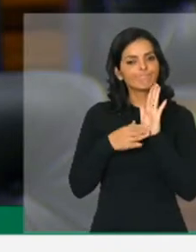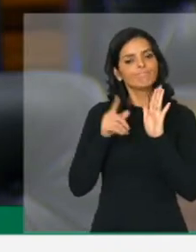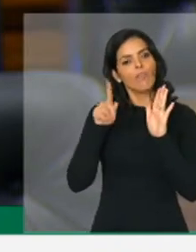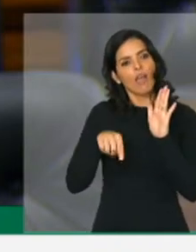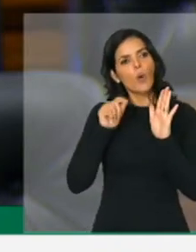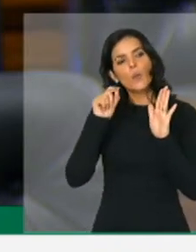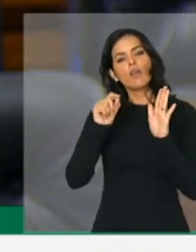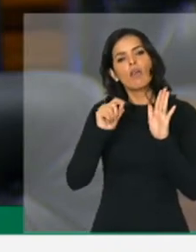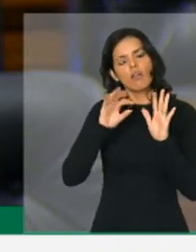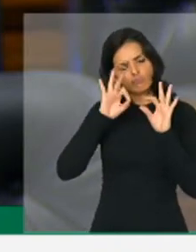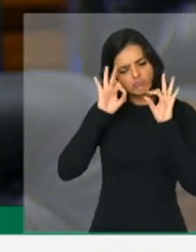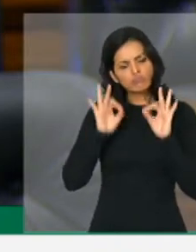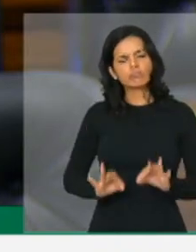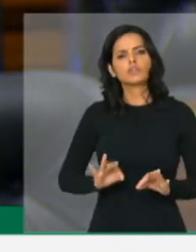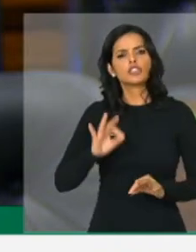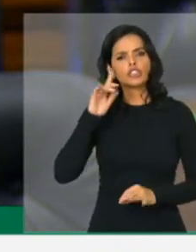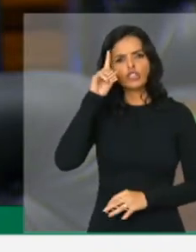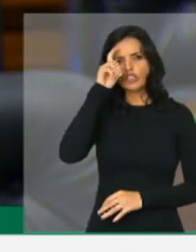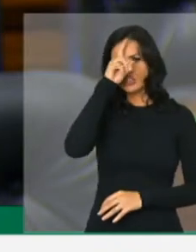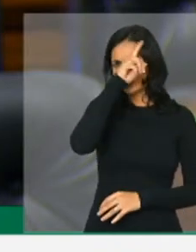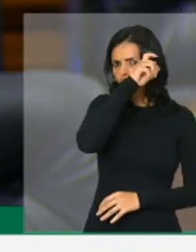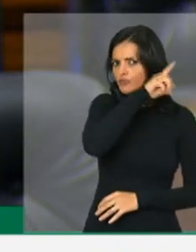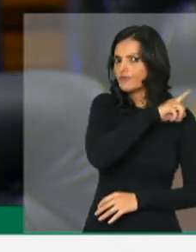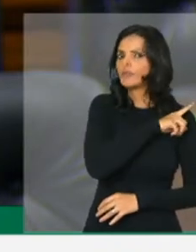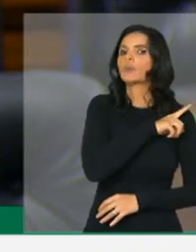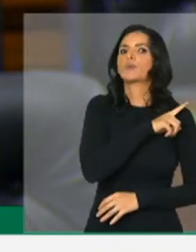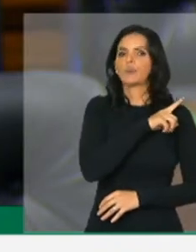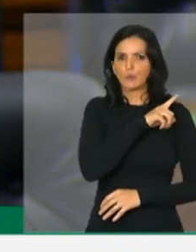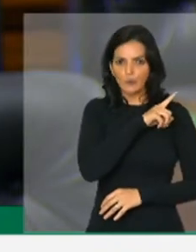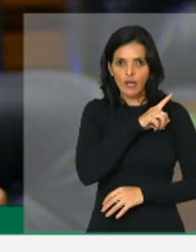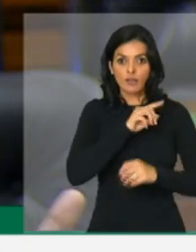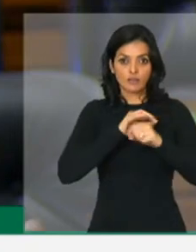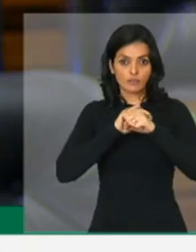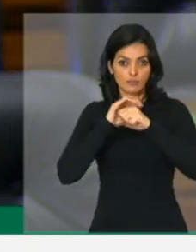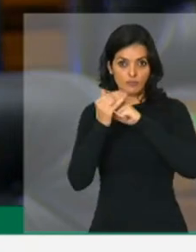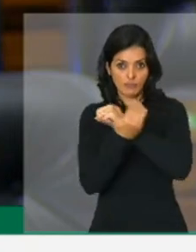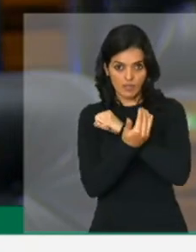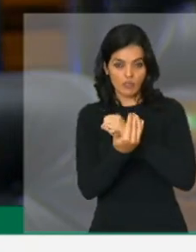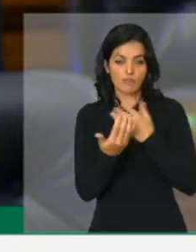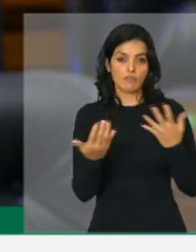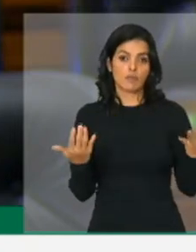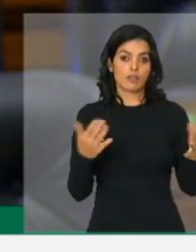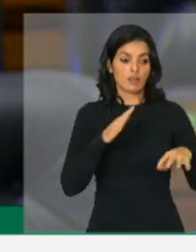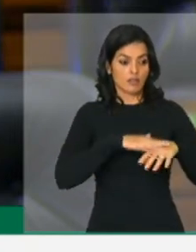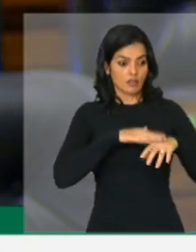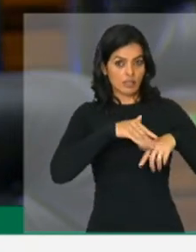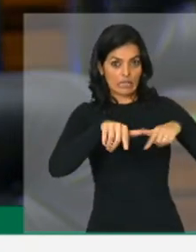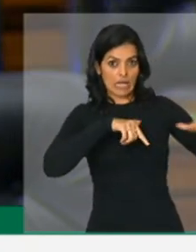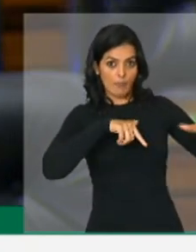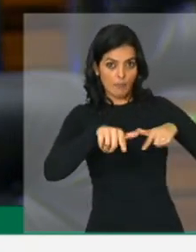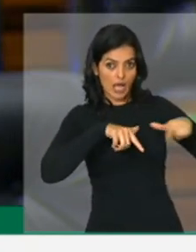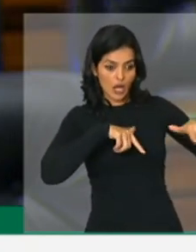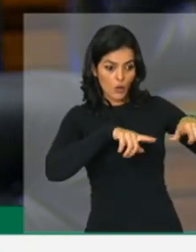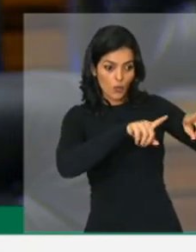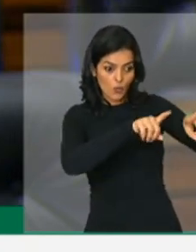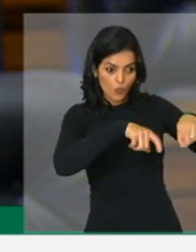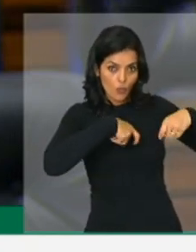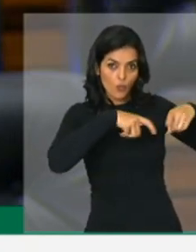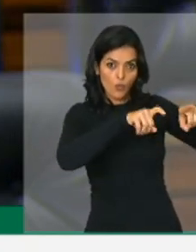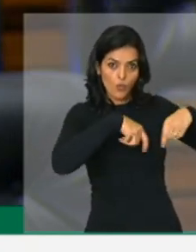O RELATÓRIO MUDA DE FORMA MUITO PROFUNDA. E A DISCUSSÃO ARTIGO POR ARTIGO VAI PERMITIR